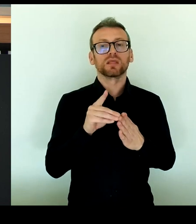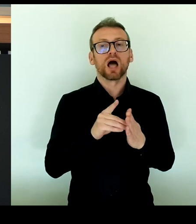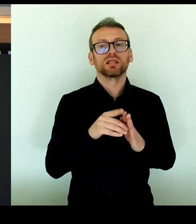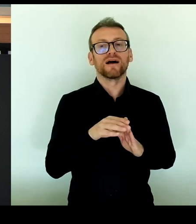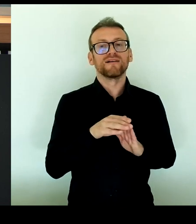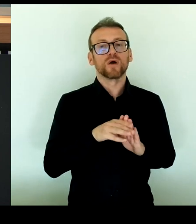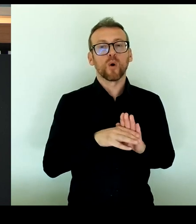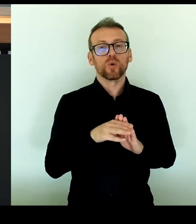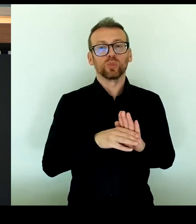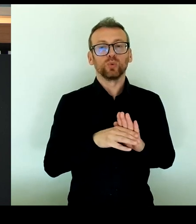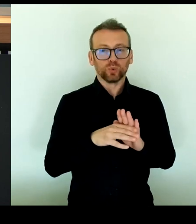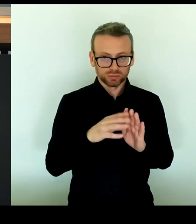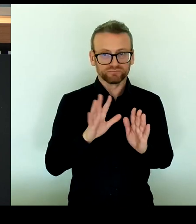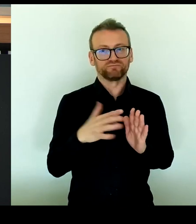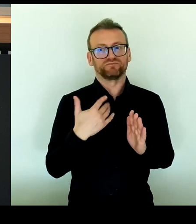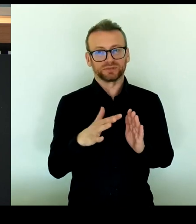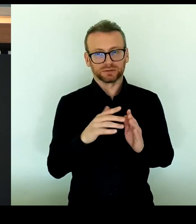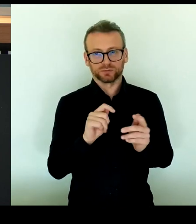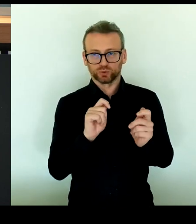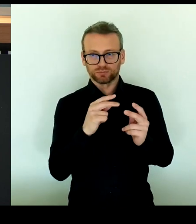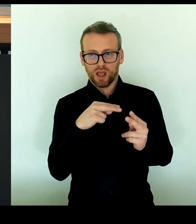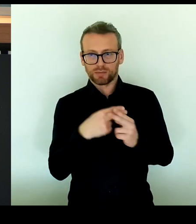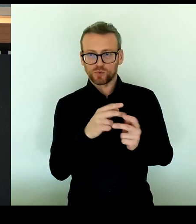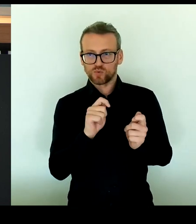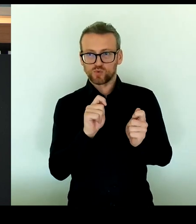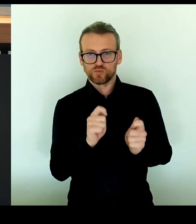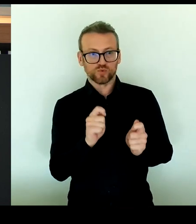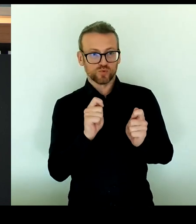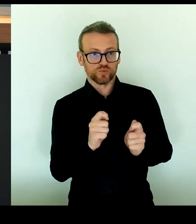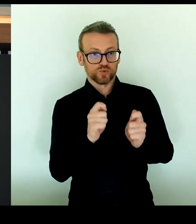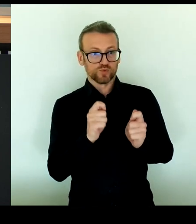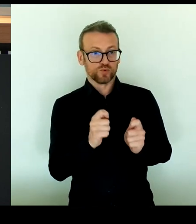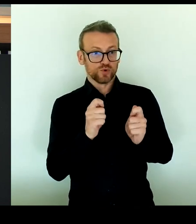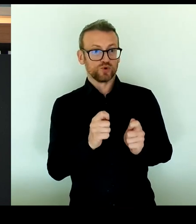Ein Grund dafür, es muss nicht mehr jede Schule einzeln den